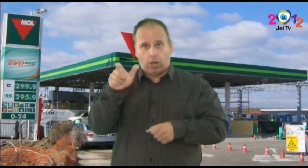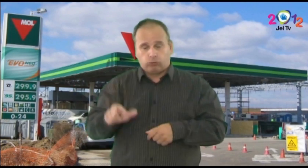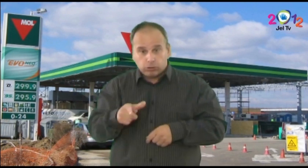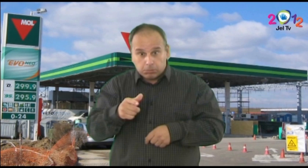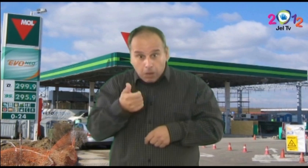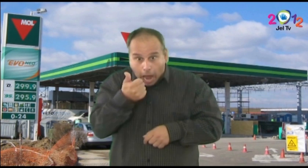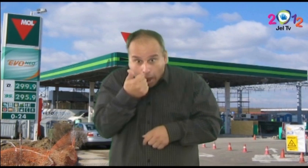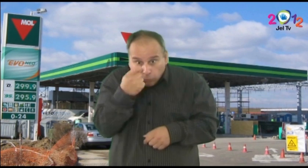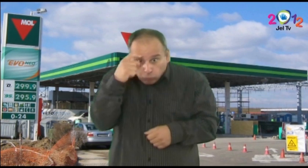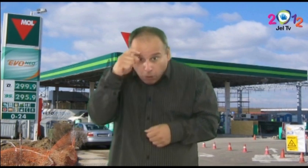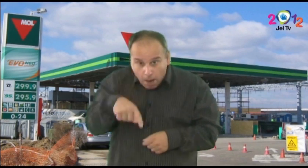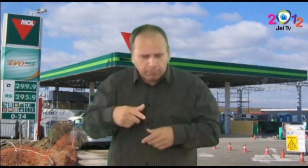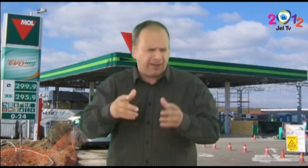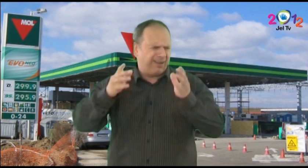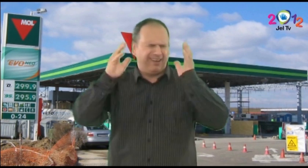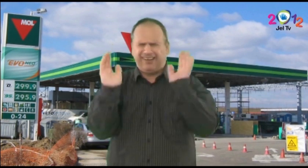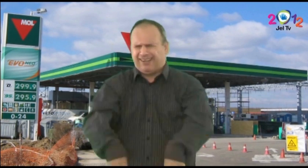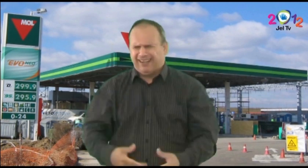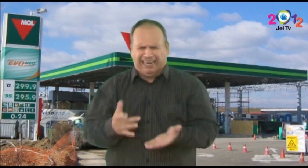A kutas azt válaszolta, egy csepp benzin semmi, ingyen van.